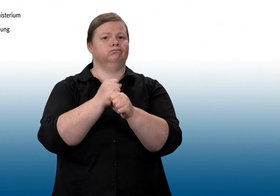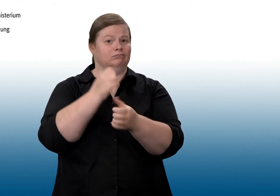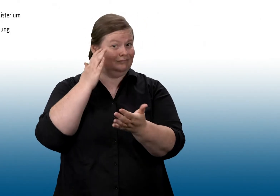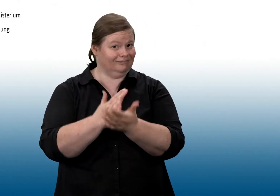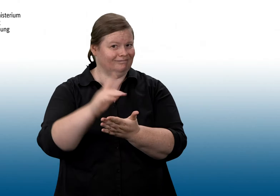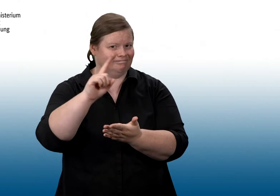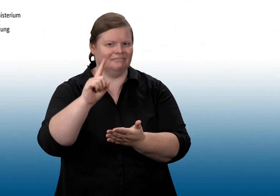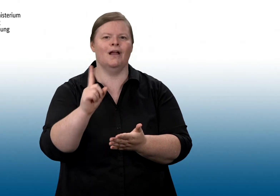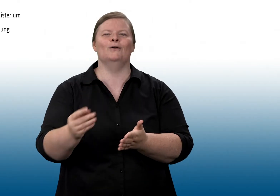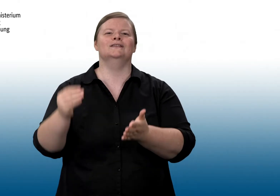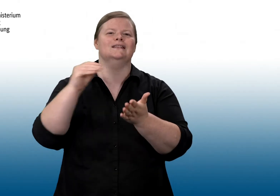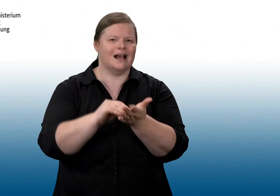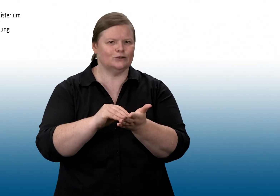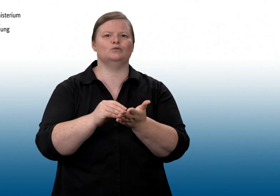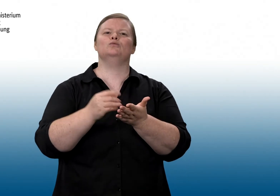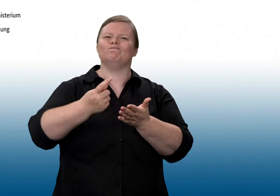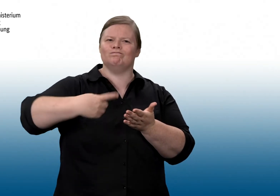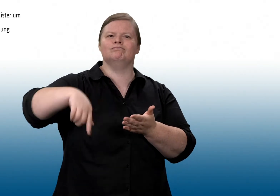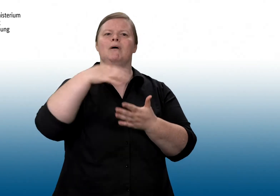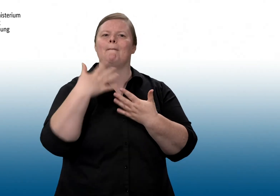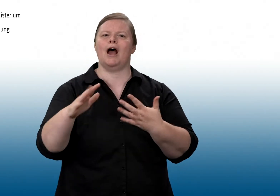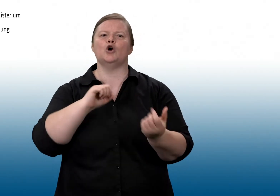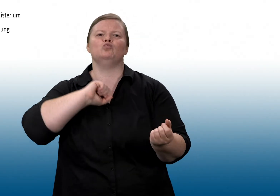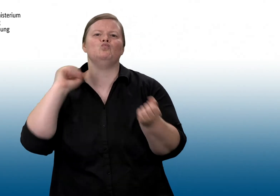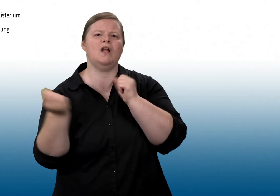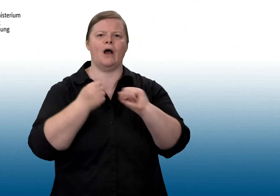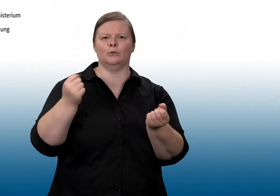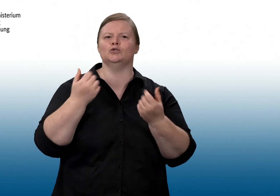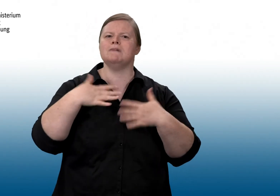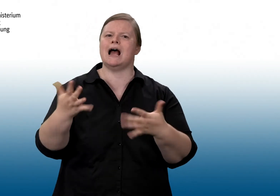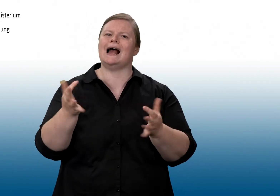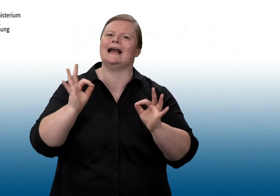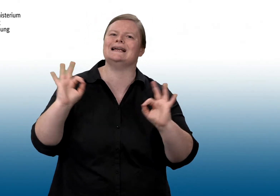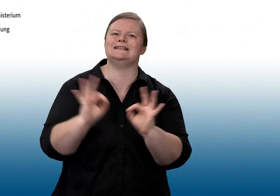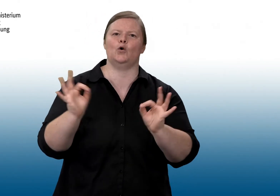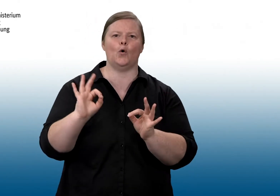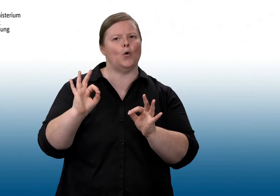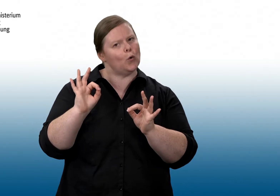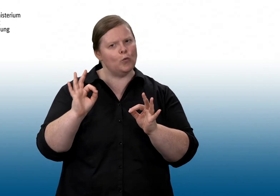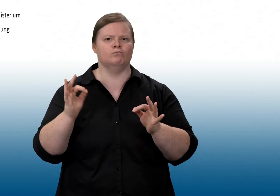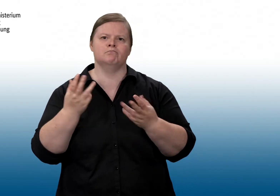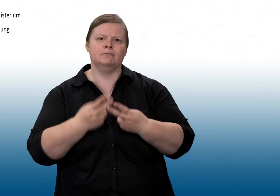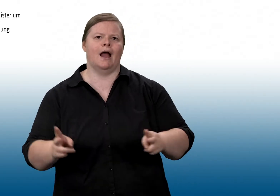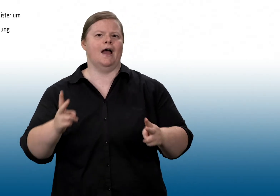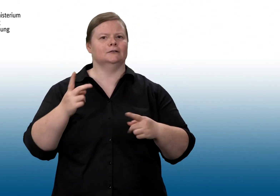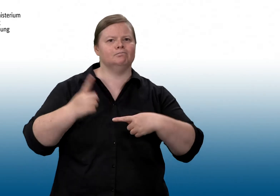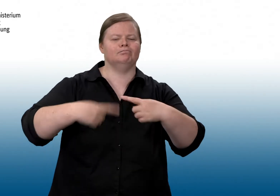Sie sind auch dynamischer und risikofreudiger als je zuvor,